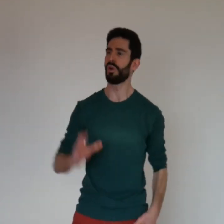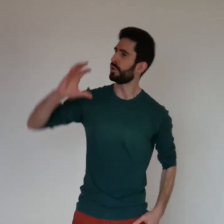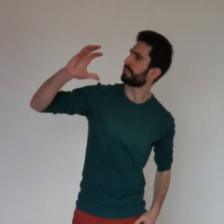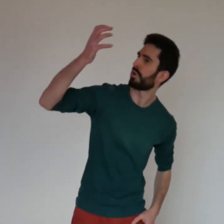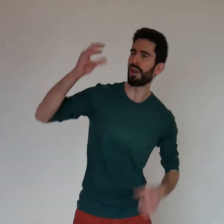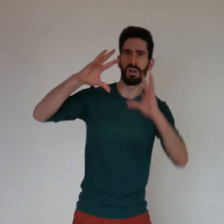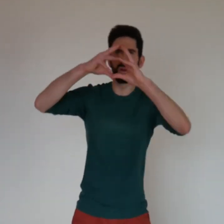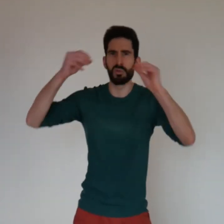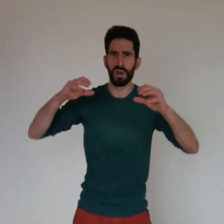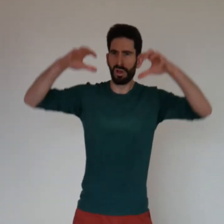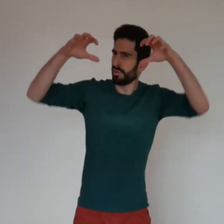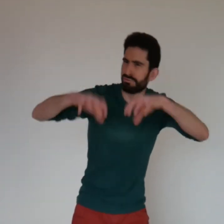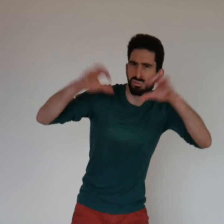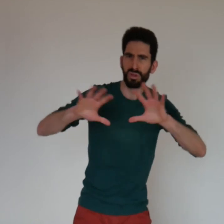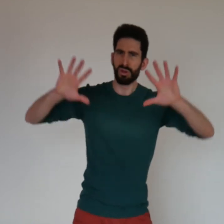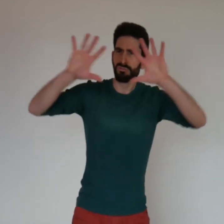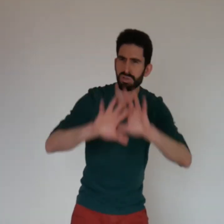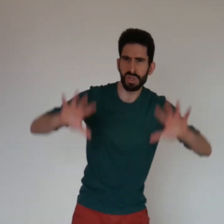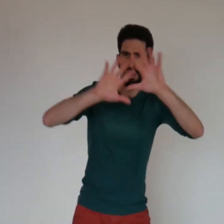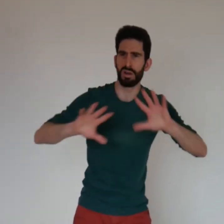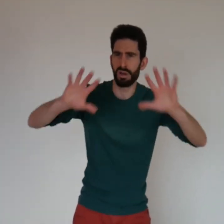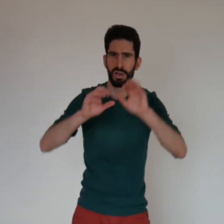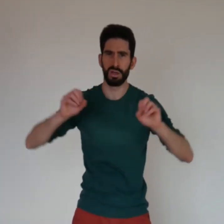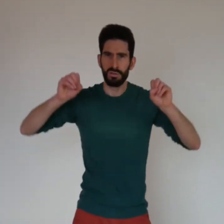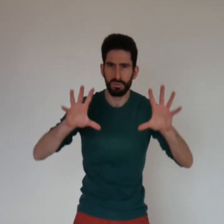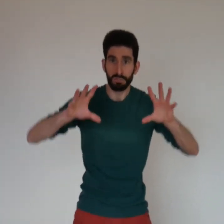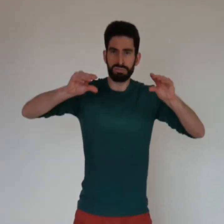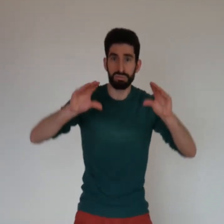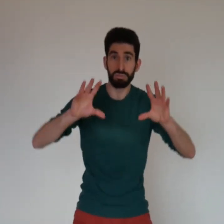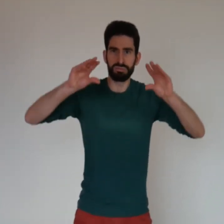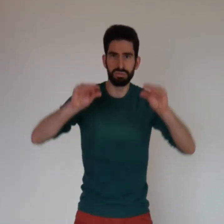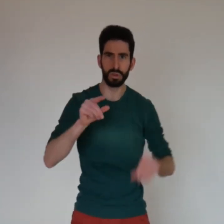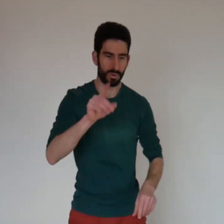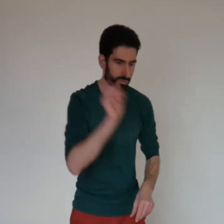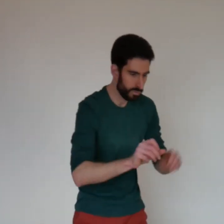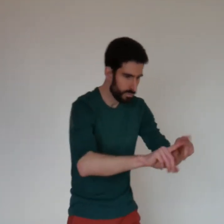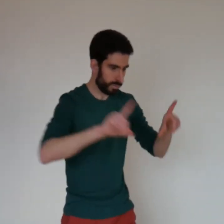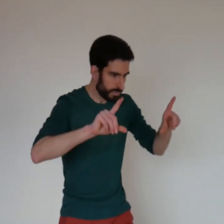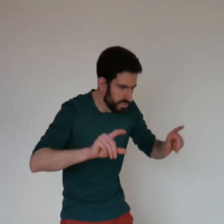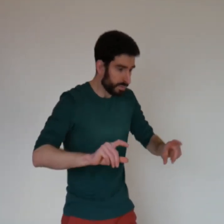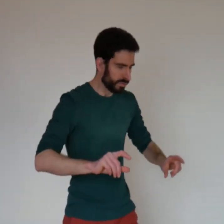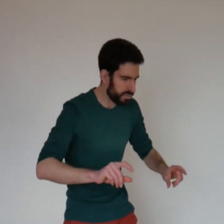Avec le soleil, les nuages, la pluie, le brouillard, la lumière varie. Toi qui regarde la vidéo...